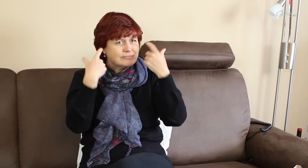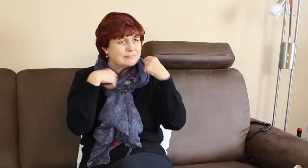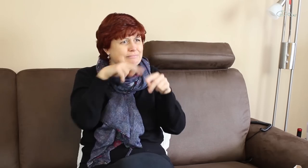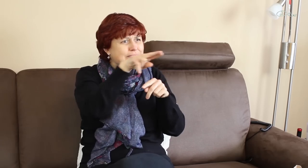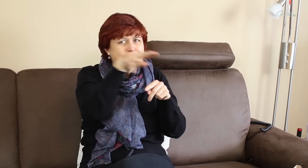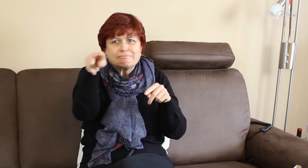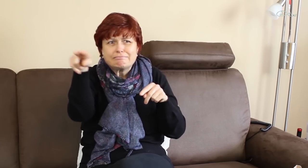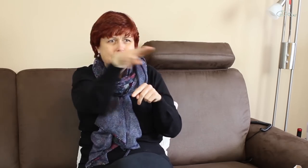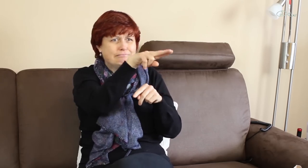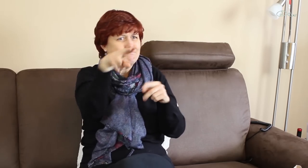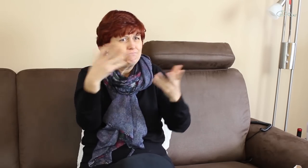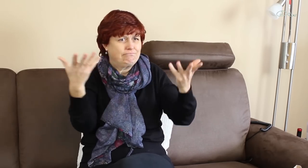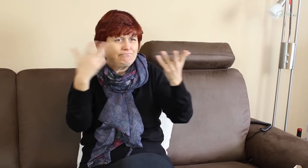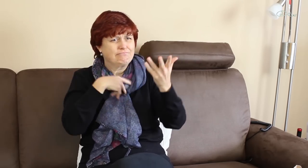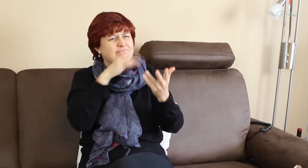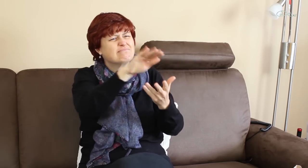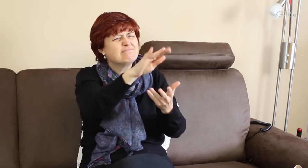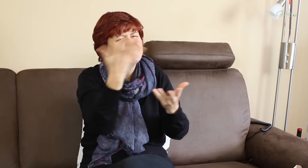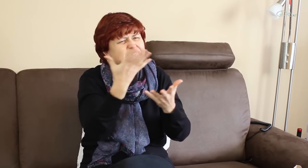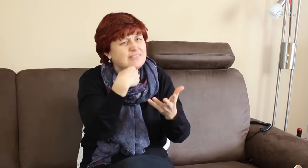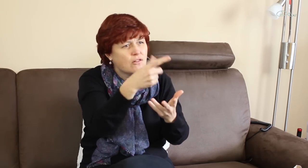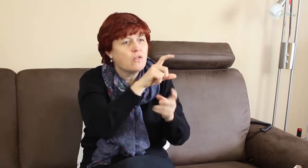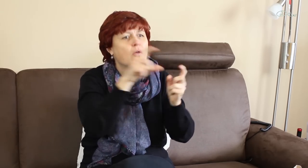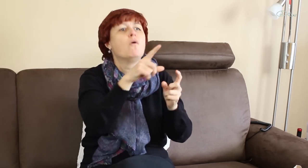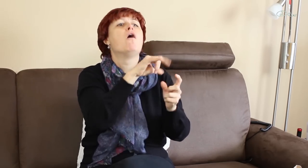Dann bekomme ich nichts mehr mit und muss immer fragen. Ich schau dann eine Person an und frage sie: Worum geht‘s?